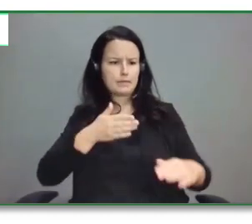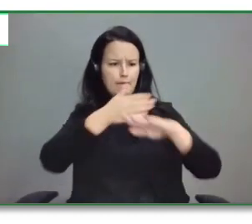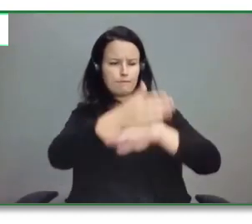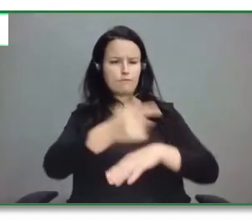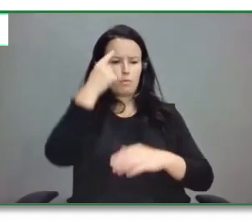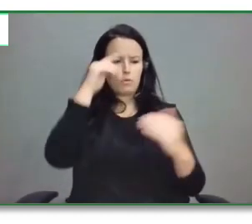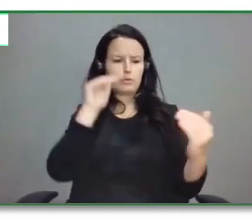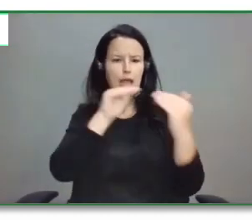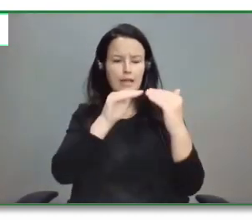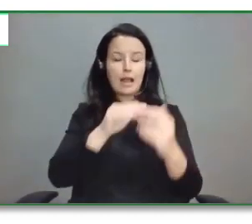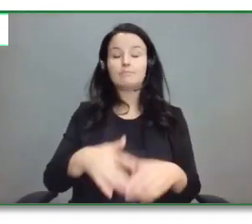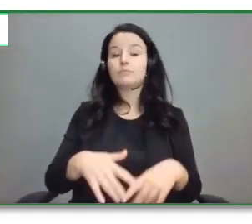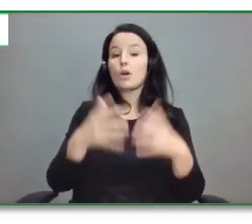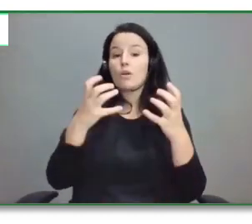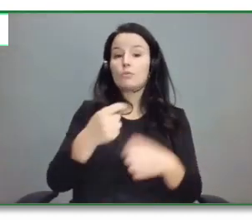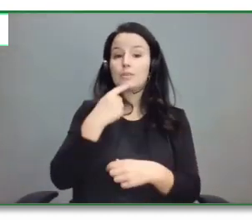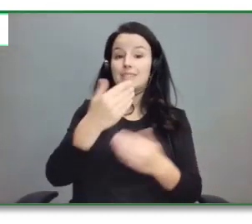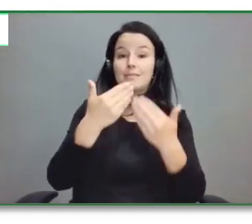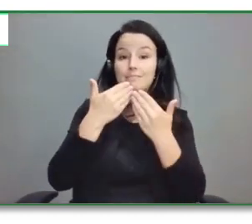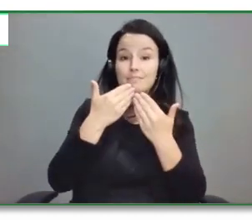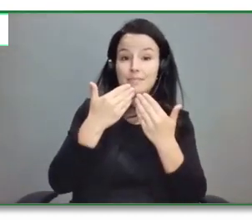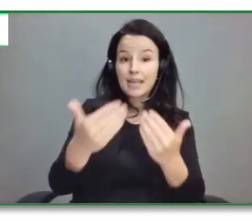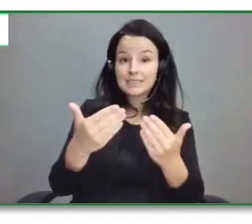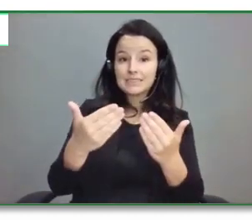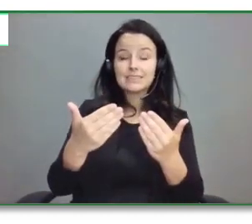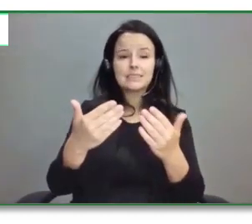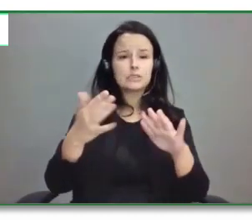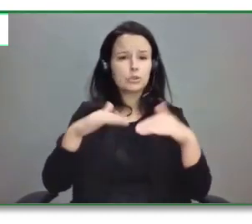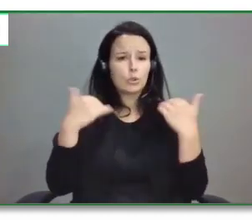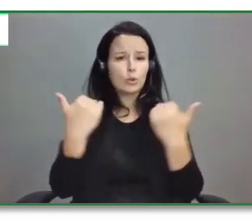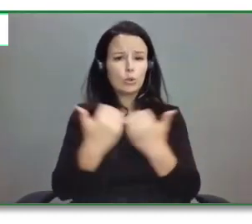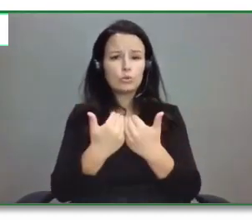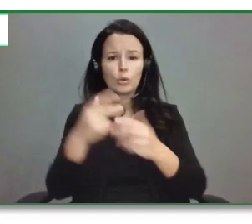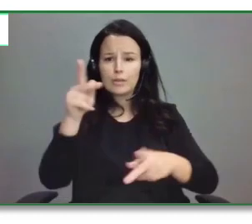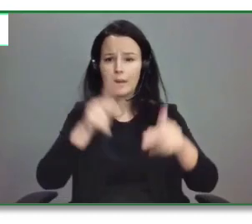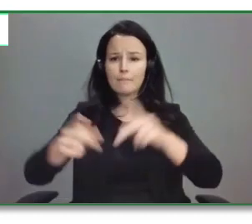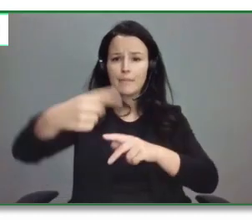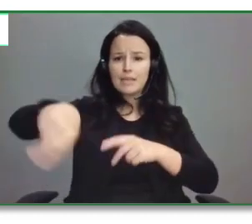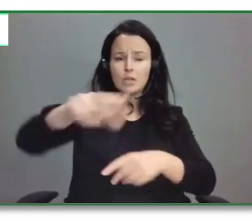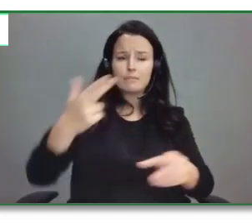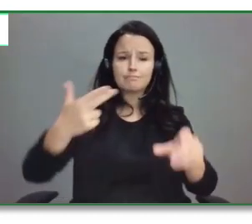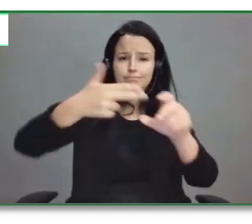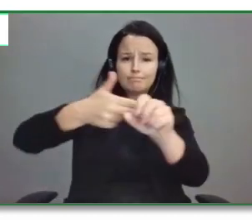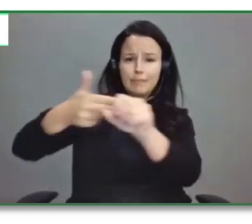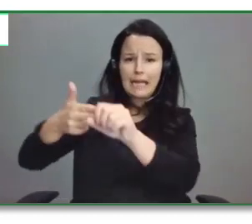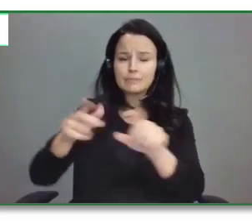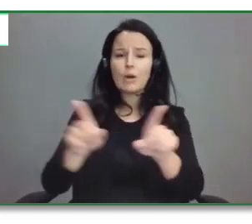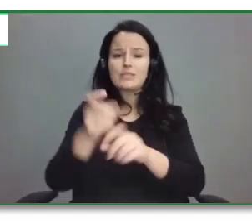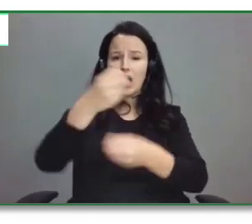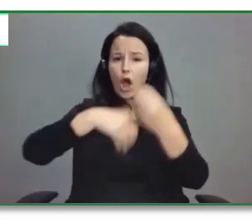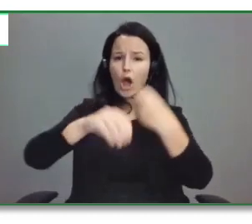ma gratitude au nom de tous les acteurs à la conférence à l'organisation de la